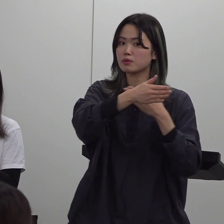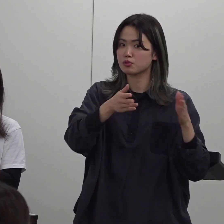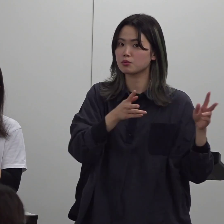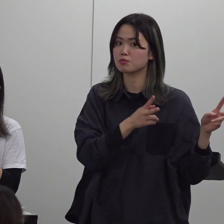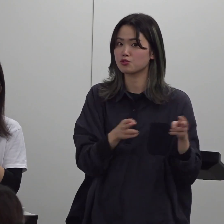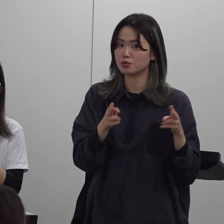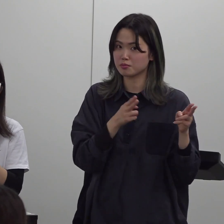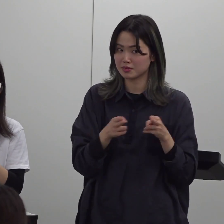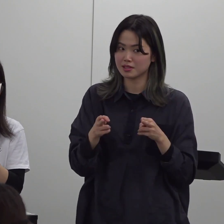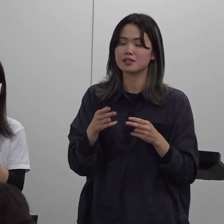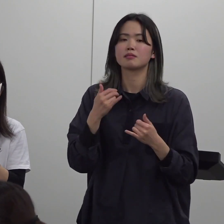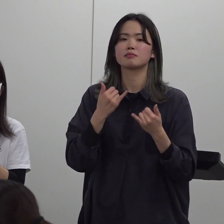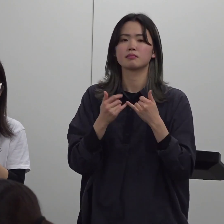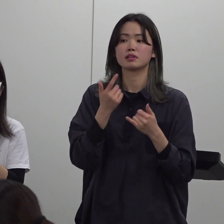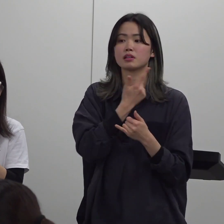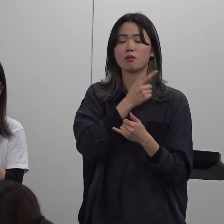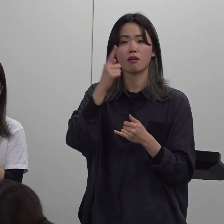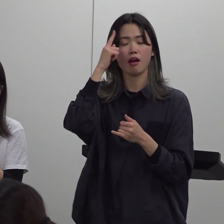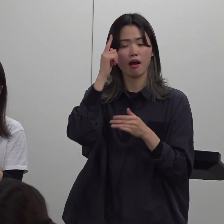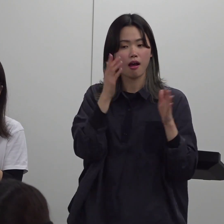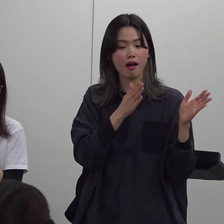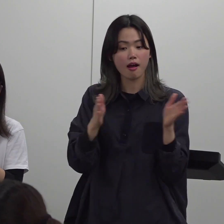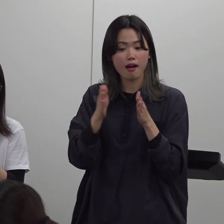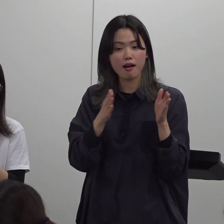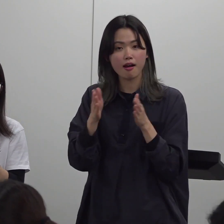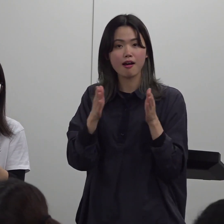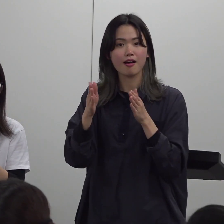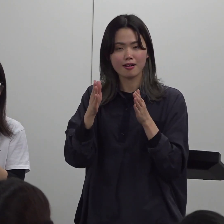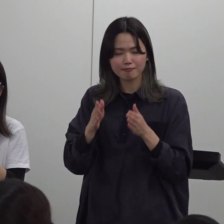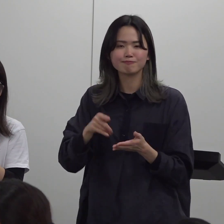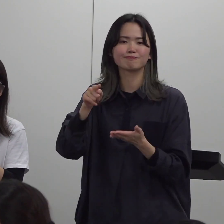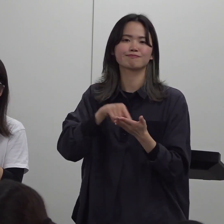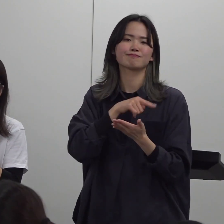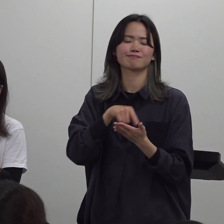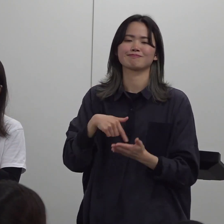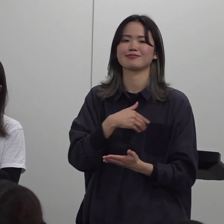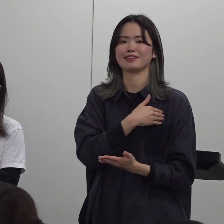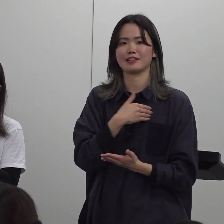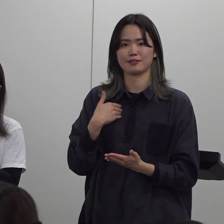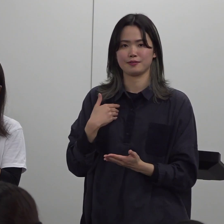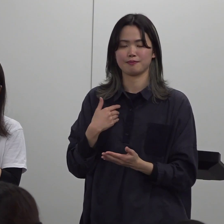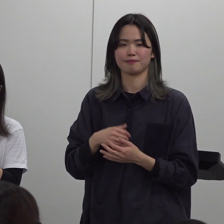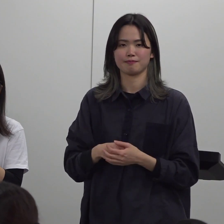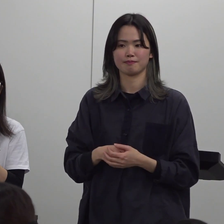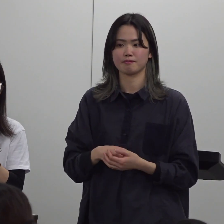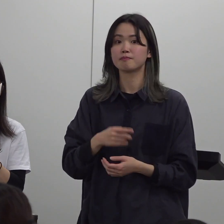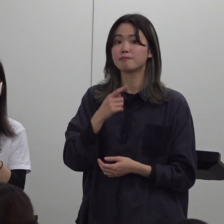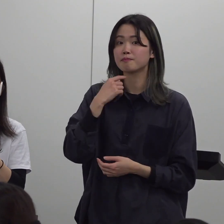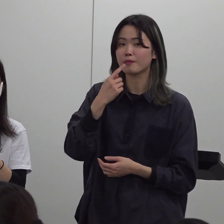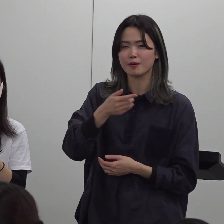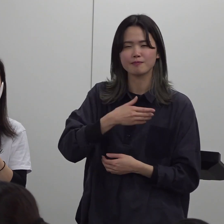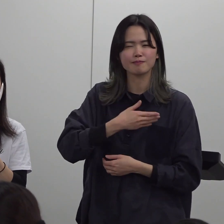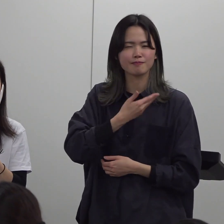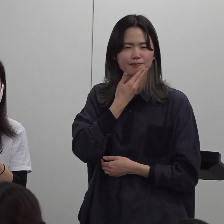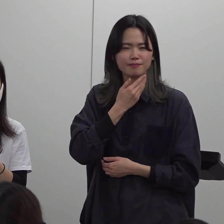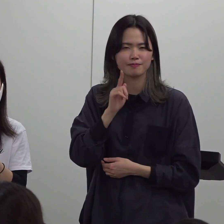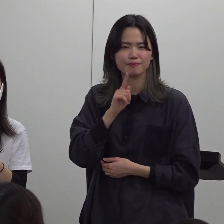いろんな配慮でクリアできると思います もう一つ重要なのはペットの同行避難ですね